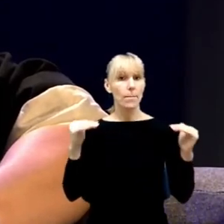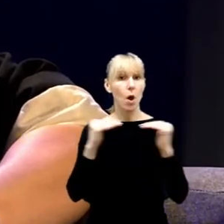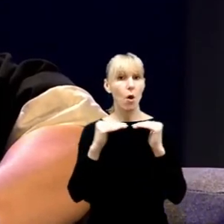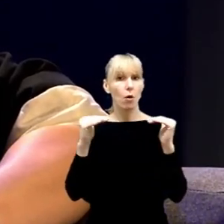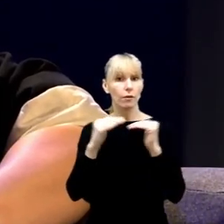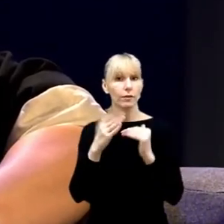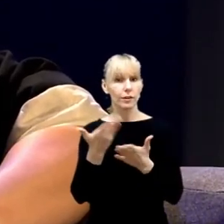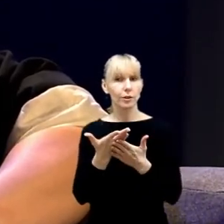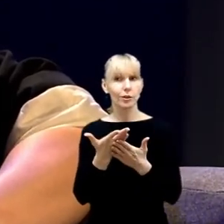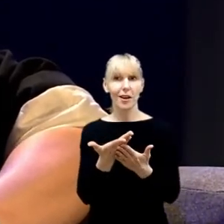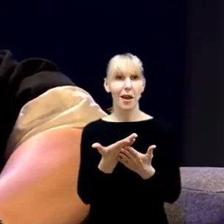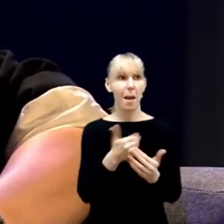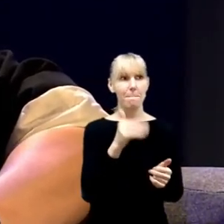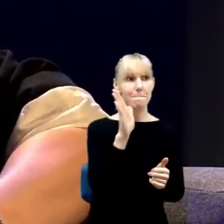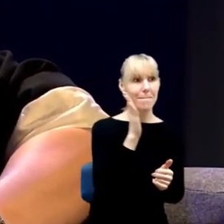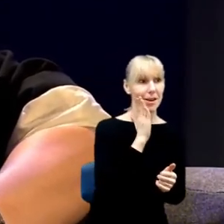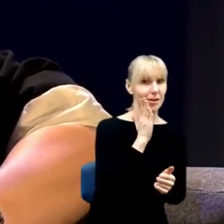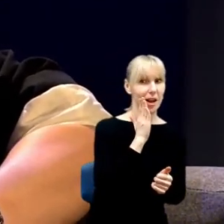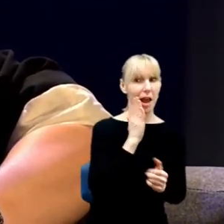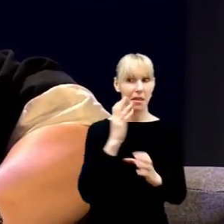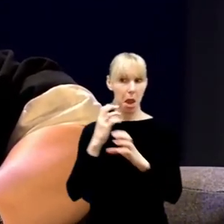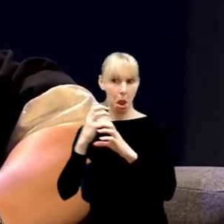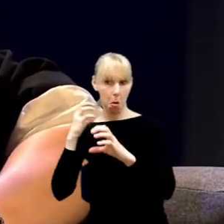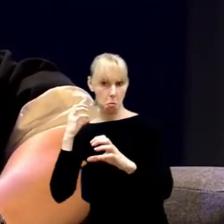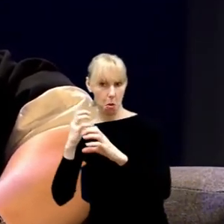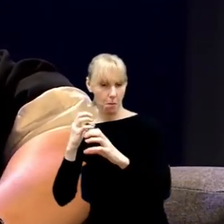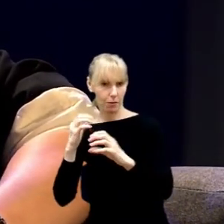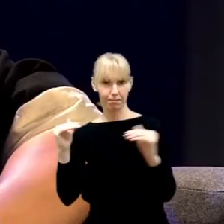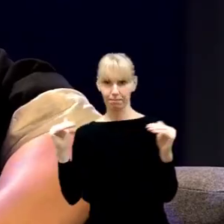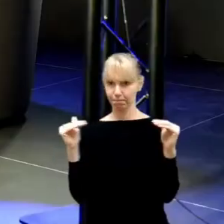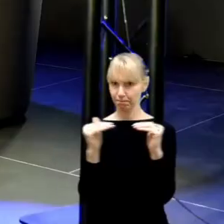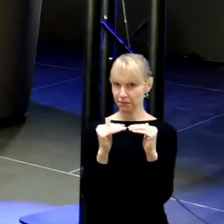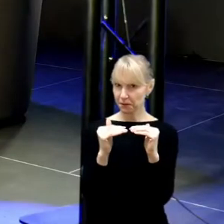To znaczy, jeżeli mamy osoby, które nie mają problemy z dostaniem się